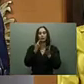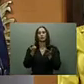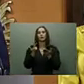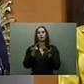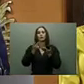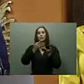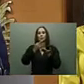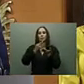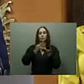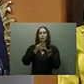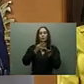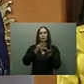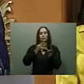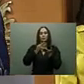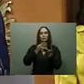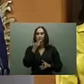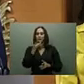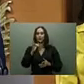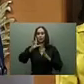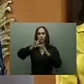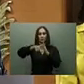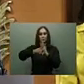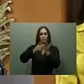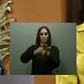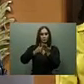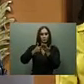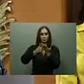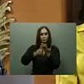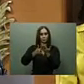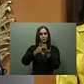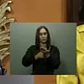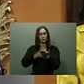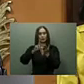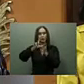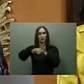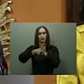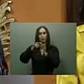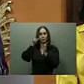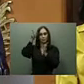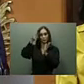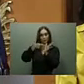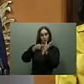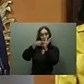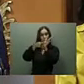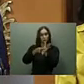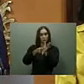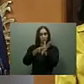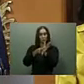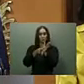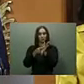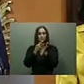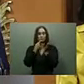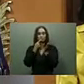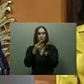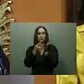posteriormente, en ese mismo 2022. Ese momento al fin llegó el pasado mes de enero, cuando durante la Feria Internacional